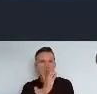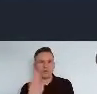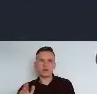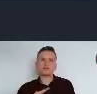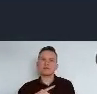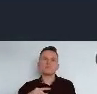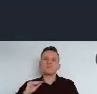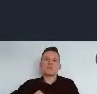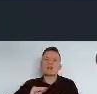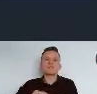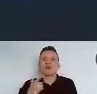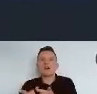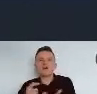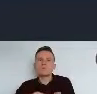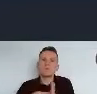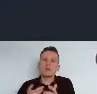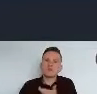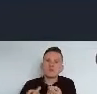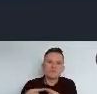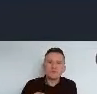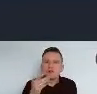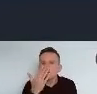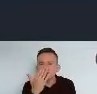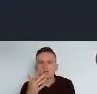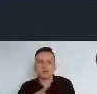których przyznam, że jest dość dużo.